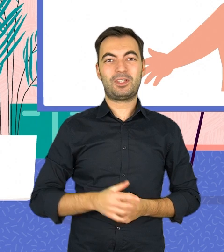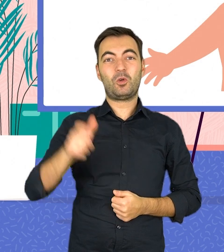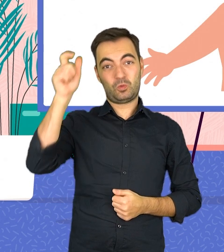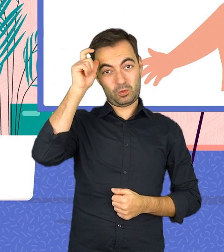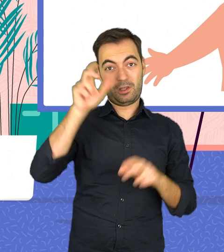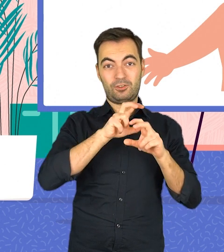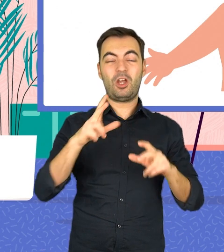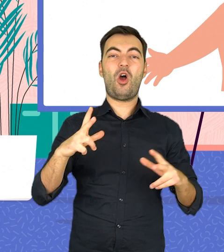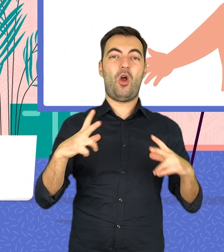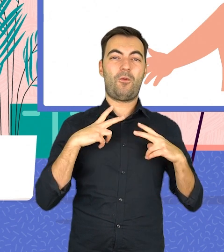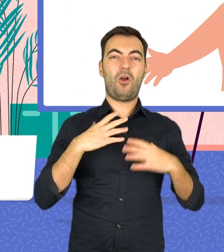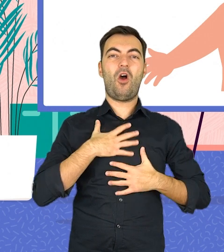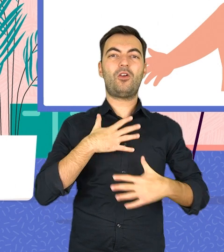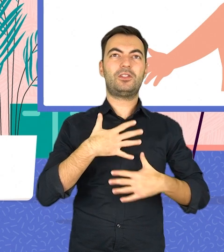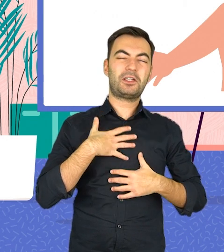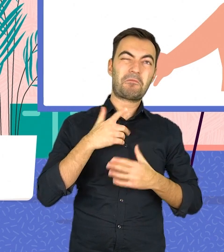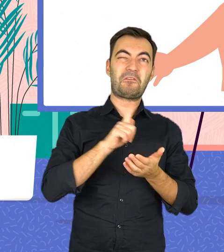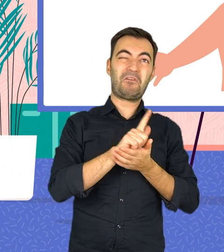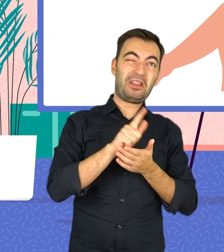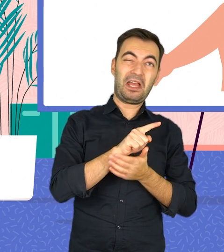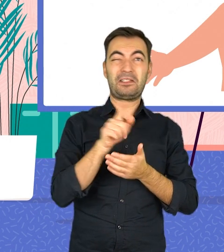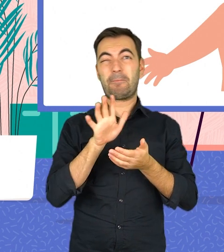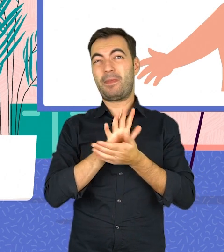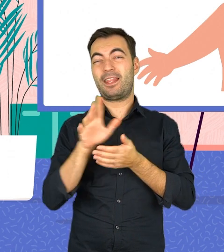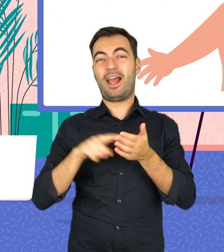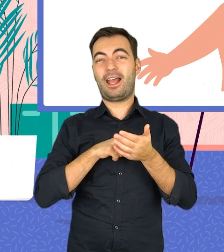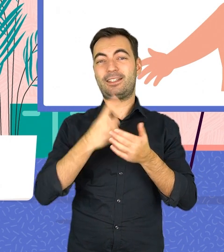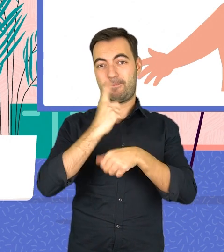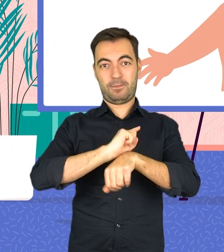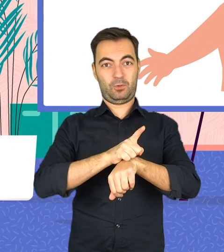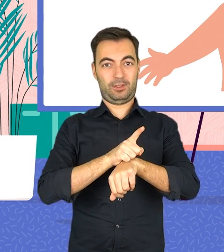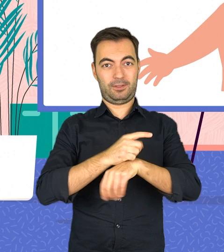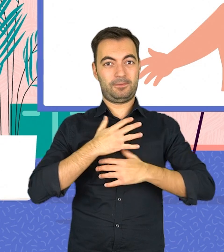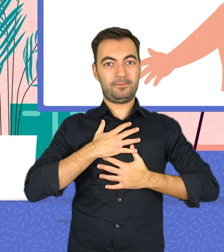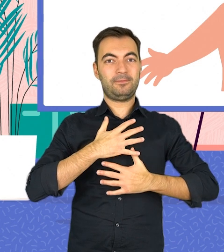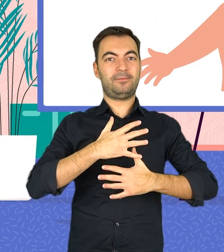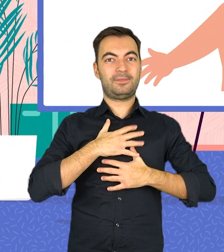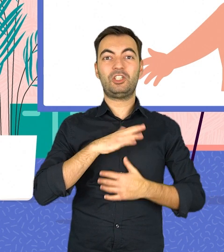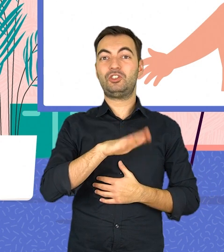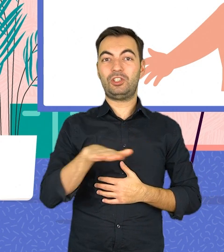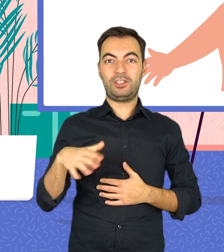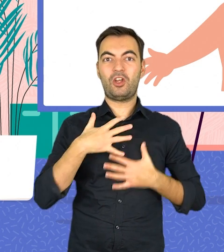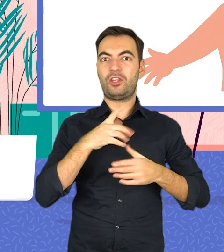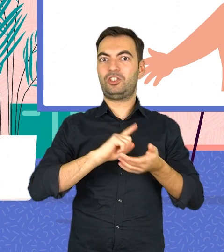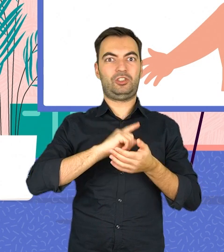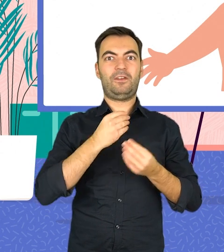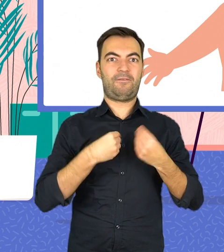Człowiek podczas odpoczynku oddycha od dwunastu do piętnastu razy na minutę. Dzieci oddychają szybciej niż